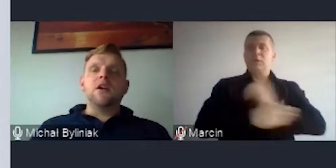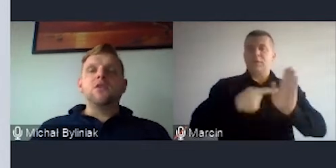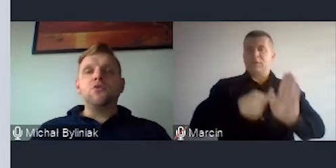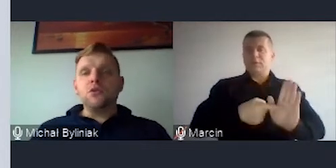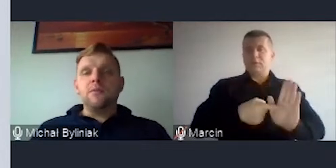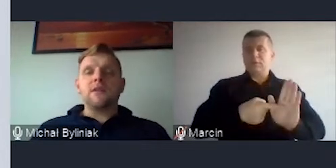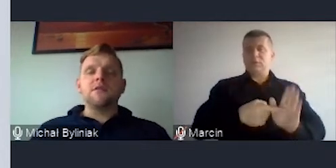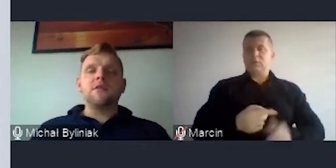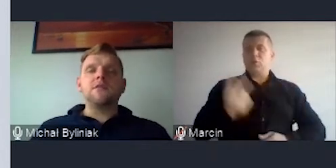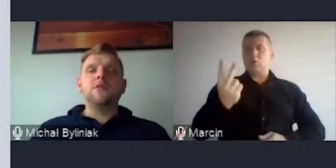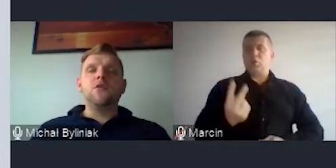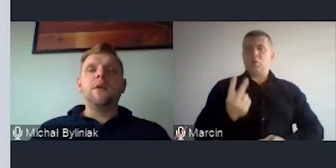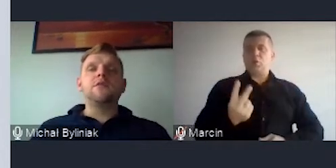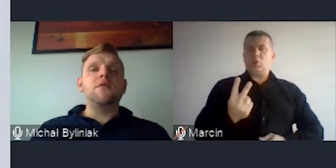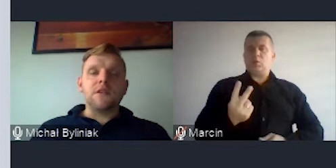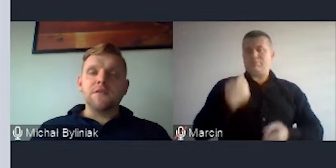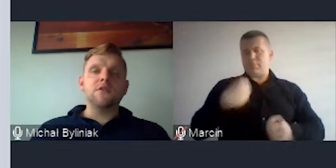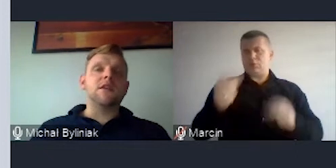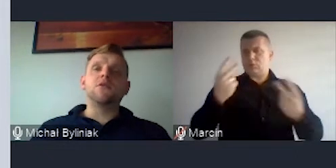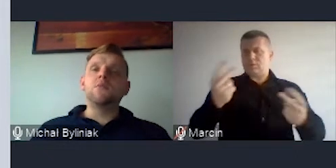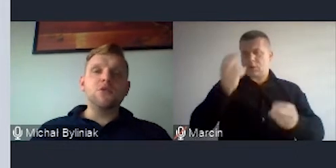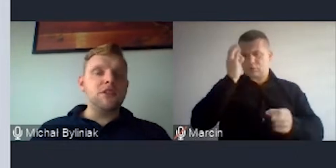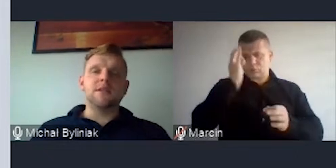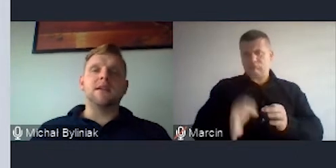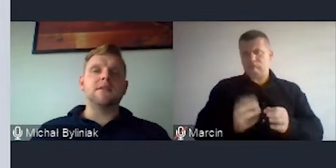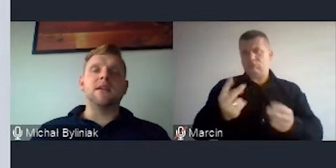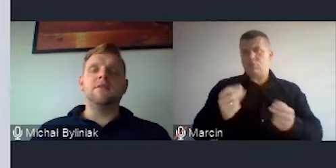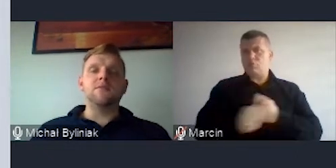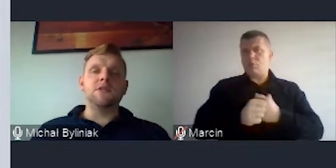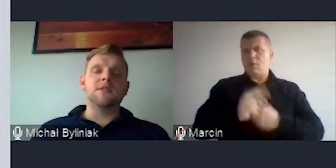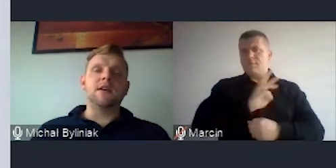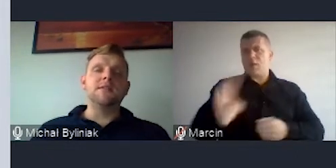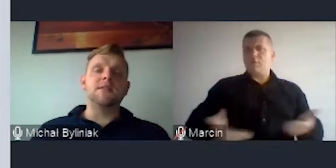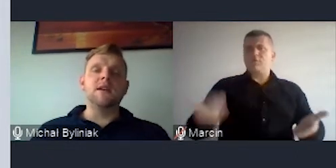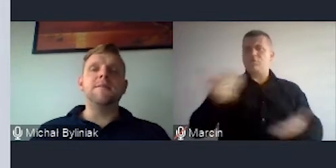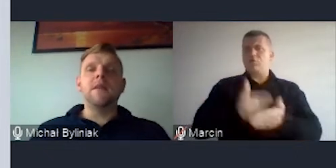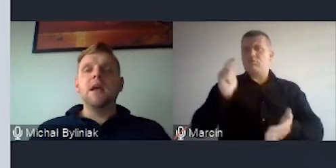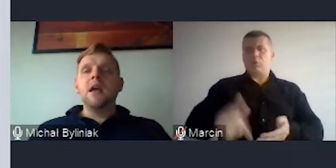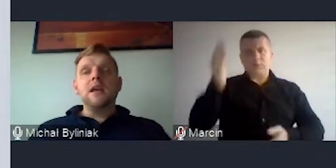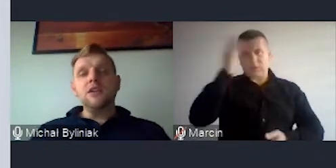Drugi bardzo istotny dokument to wasz wniosek, który musicie znać zanim weźmiecie się za realizację